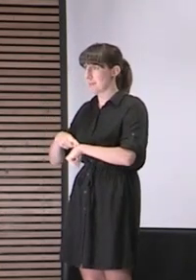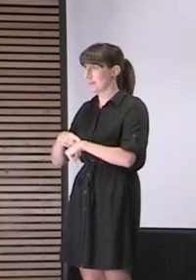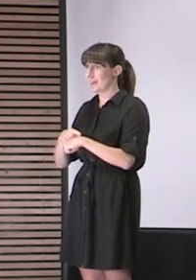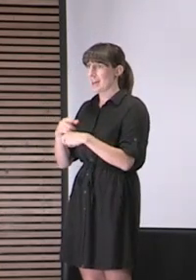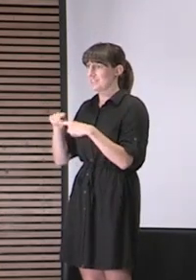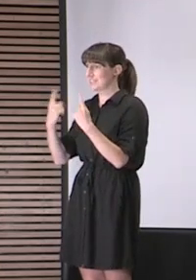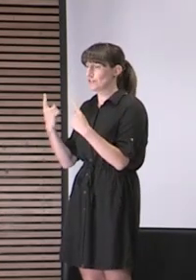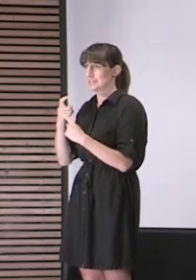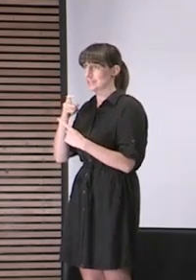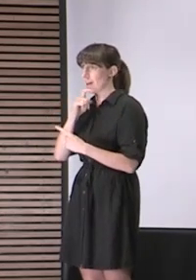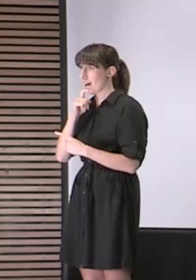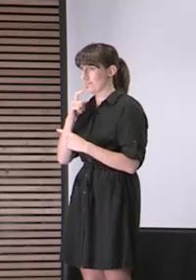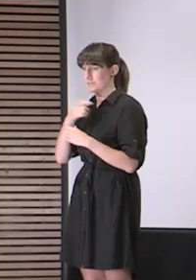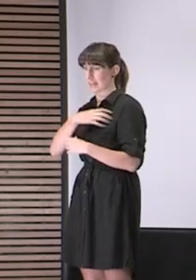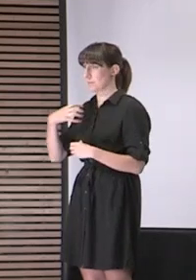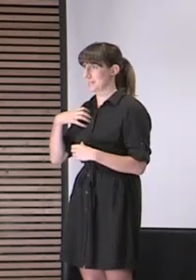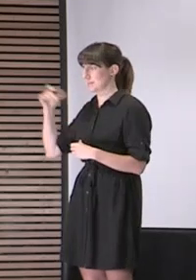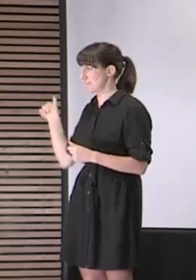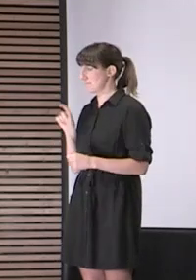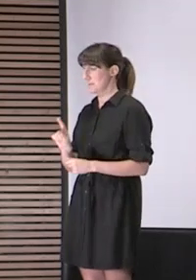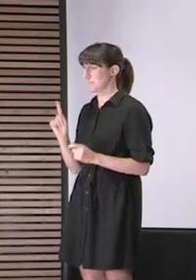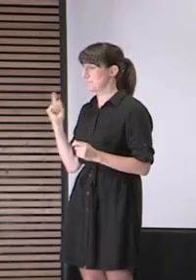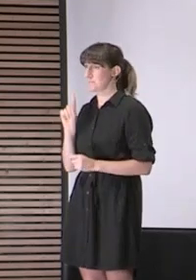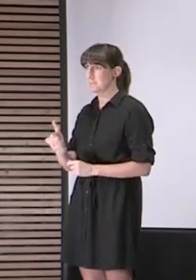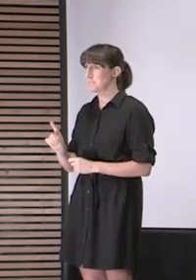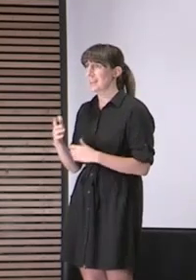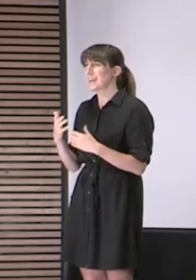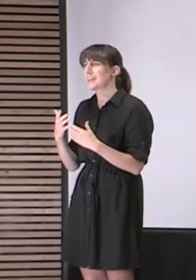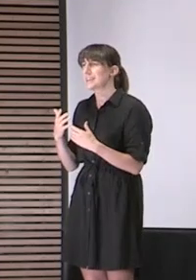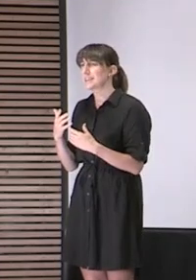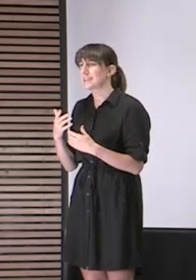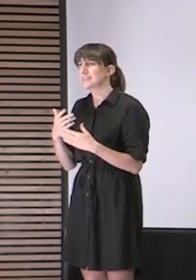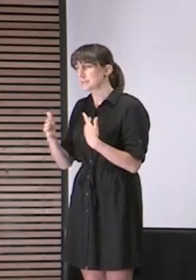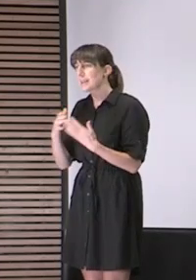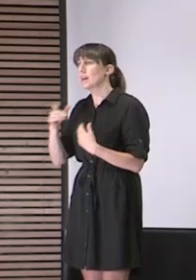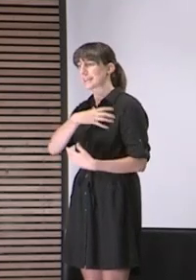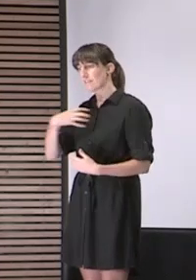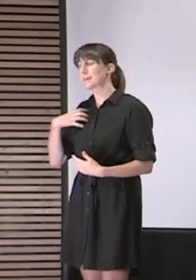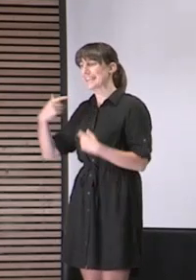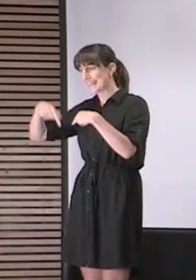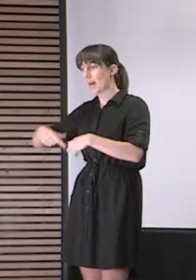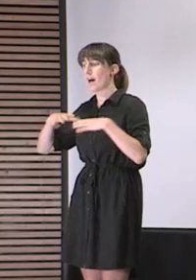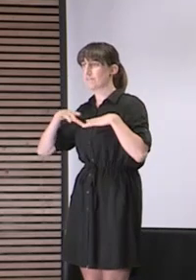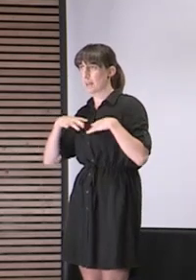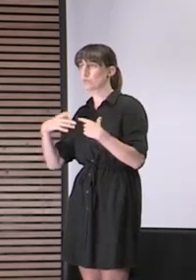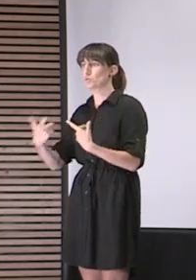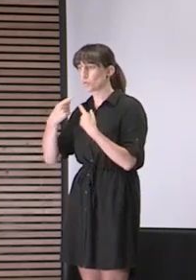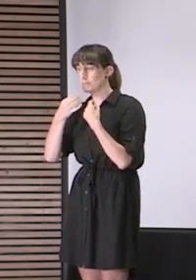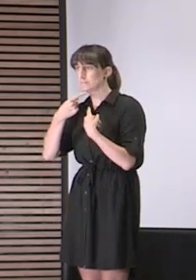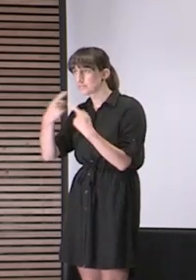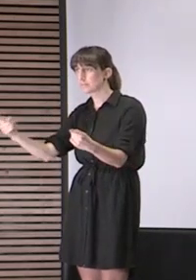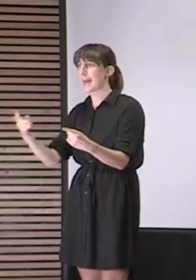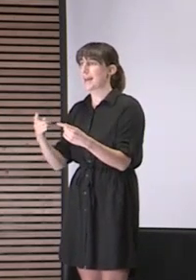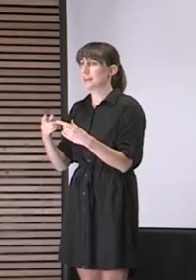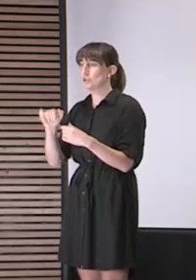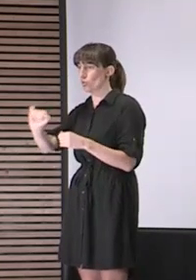incluir Q + A esta mañana no se